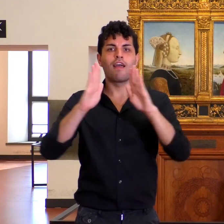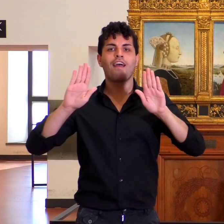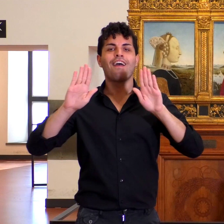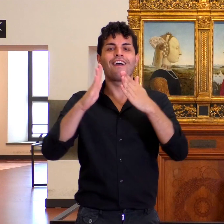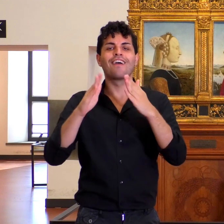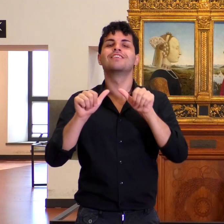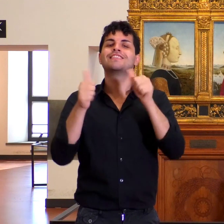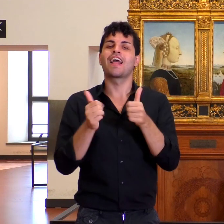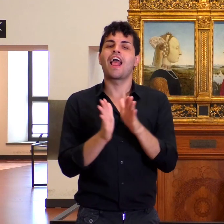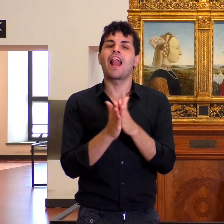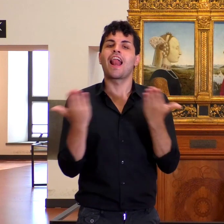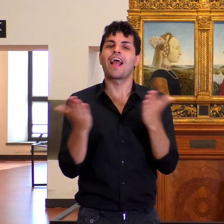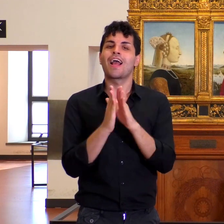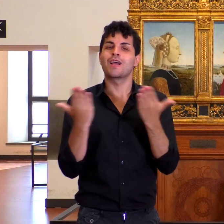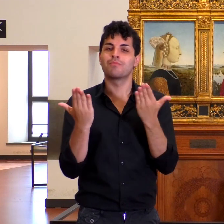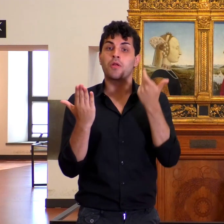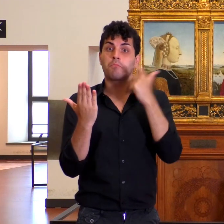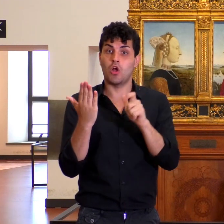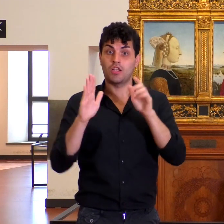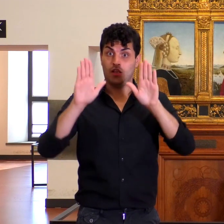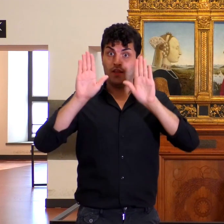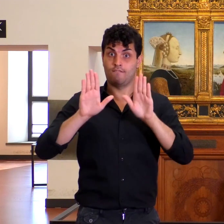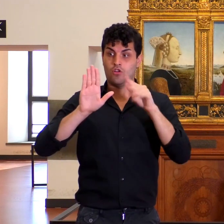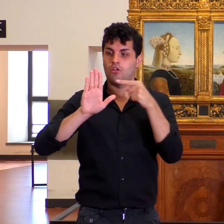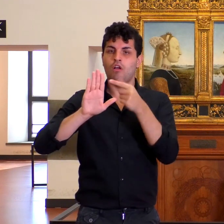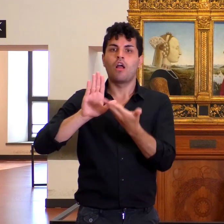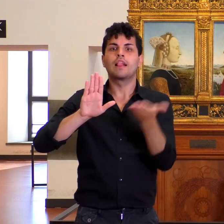in origine le due parti potevano essere chiuse come un libro